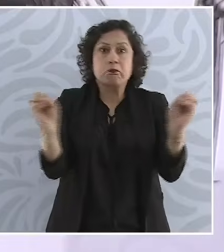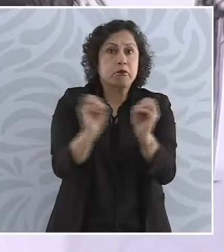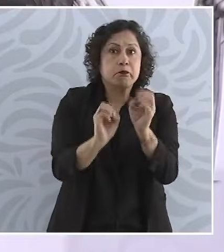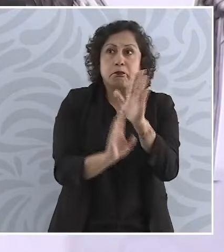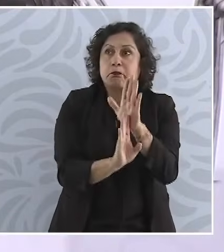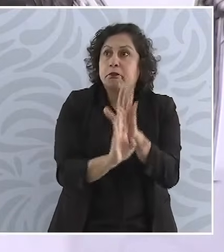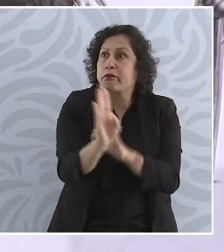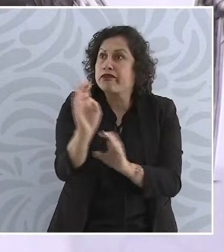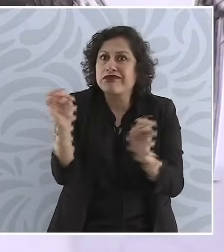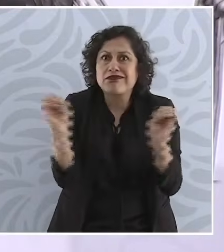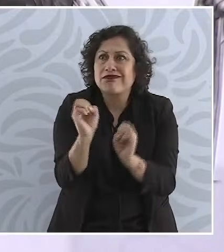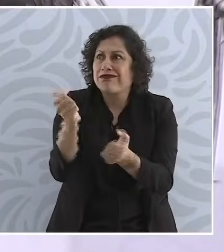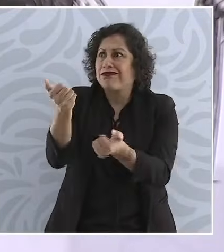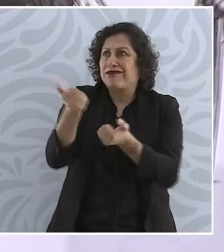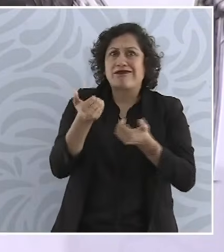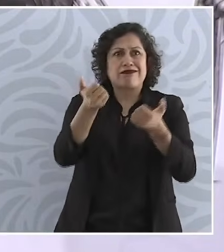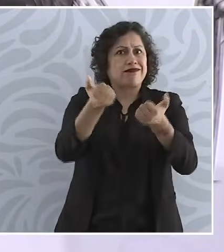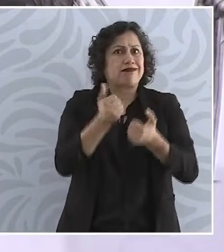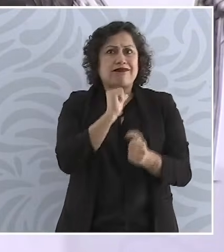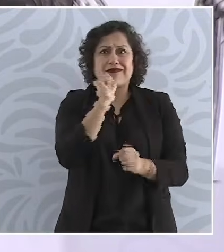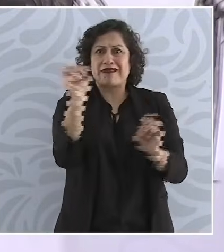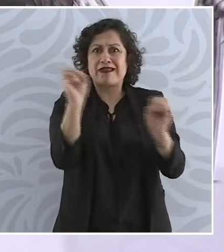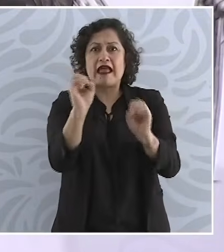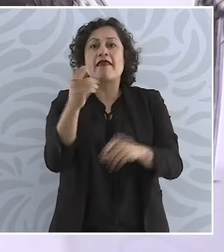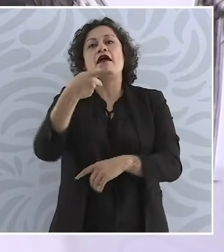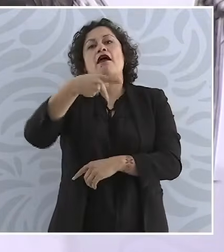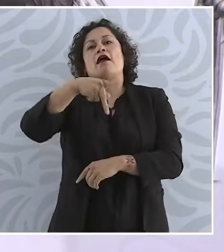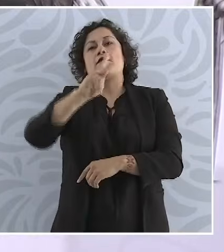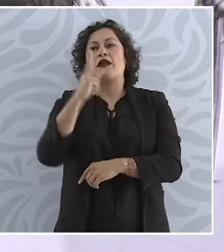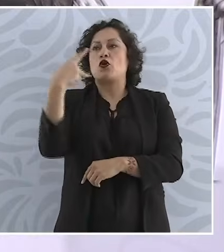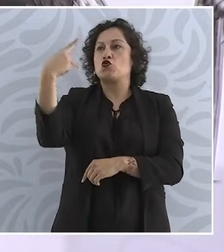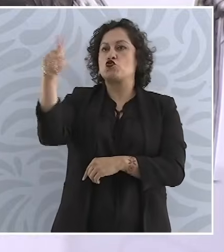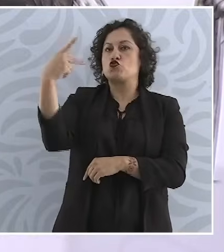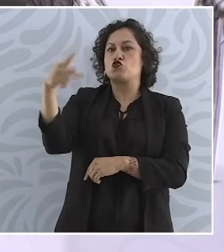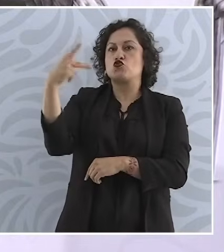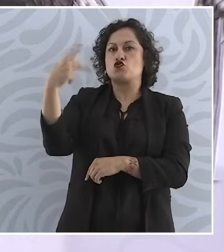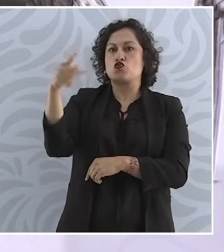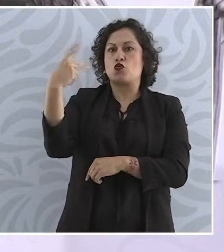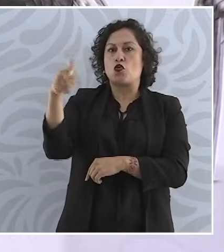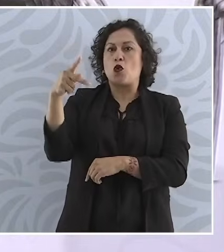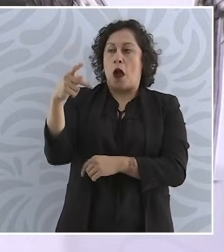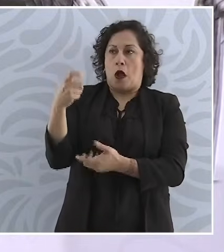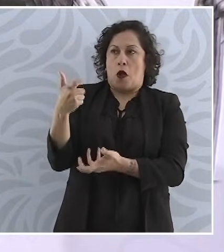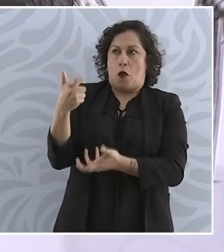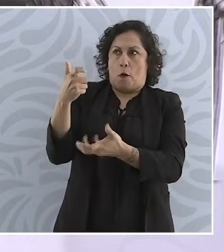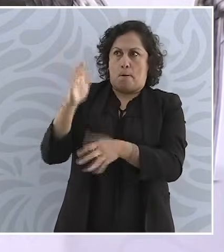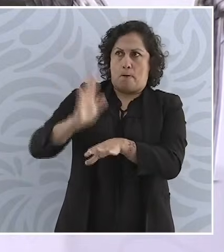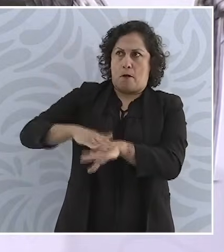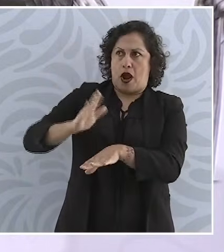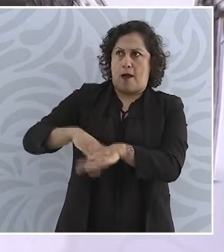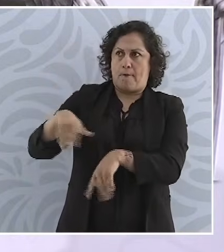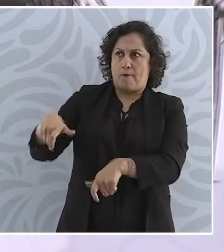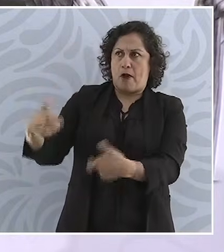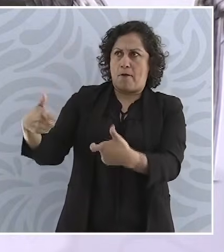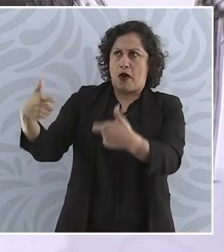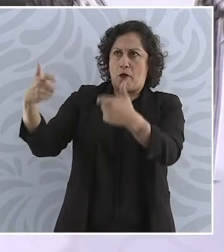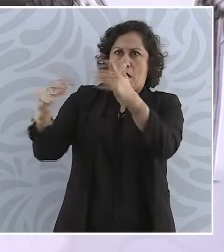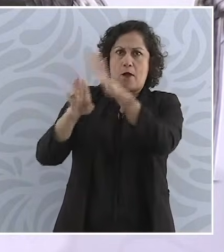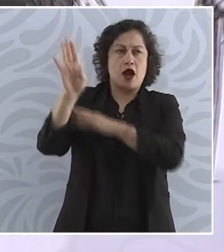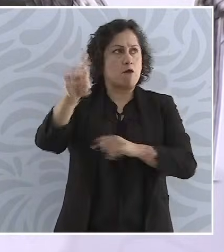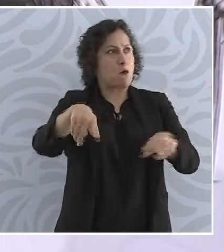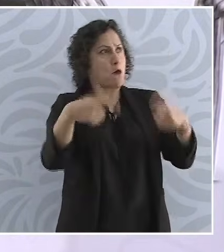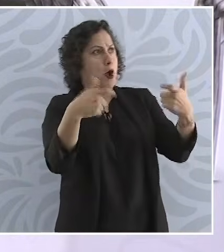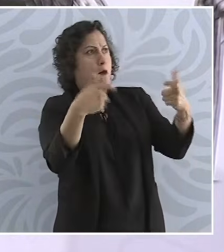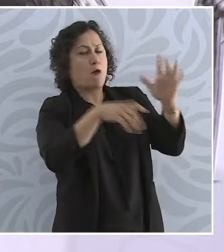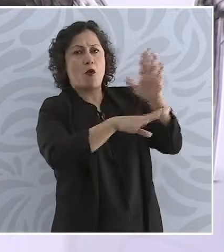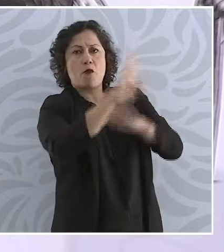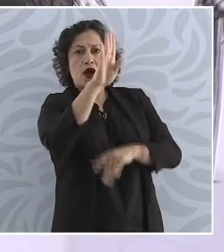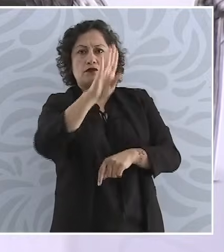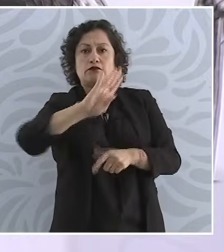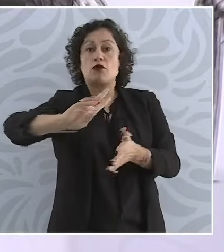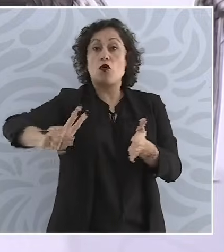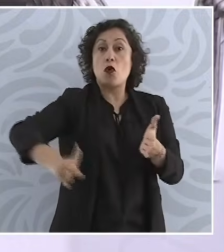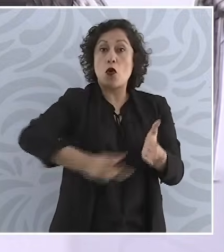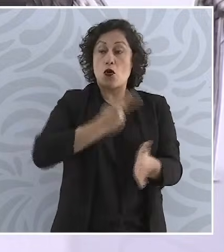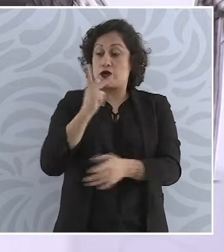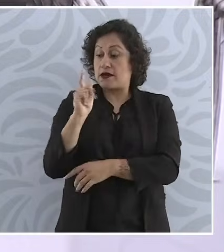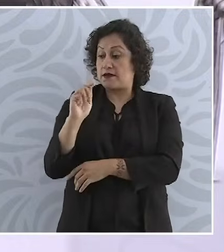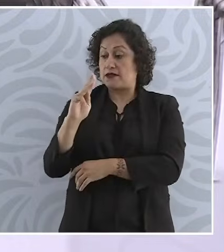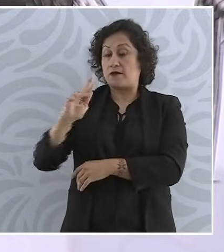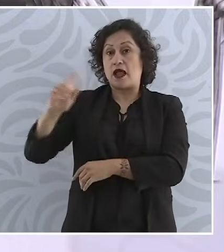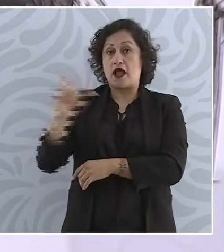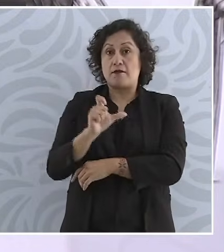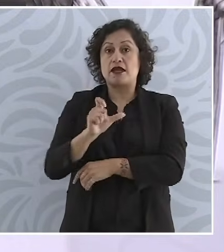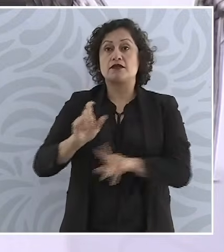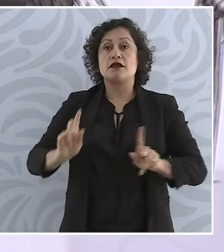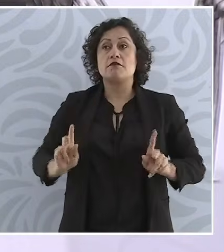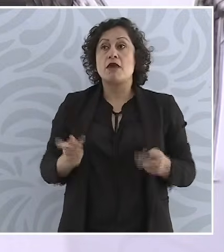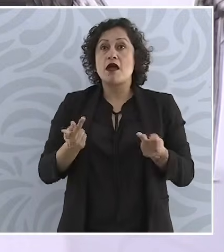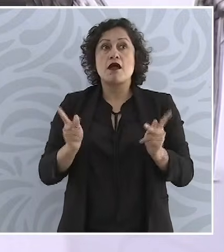fue aumentar sus valores en las bolsas de valores Y nuevamente el desmantelamiento de Pemex Lo bueno